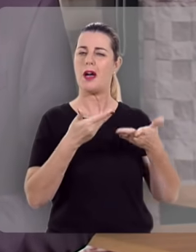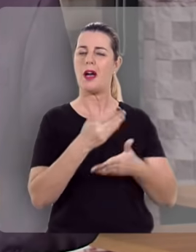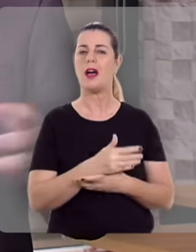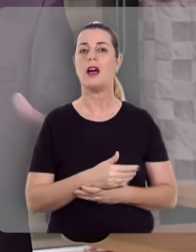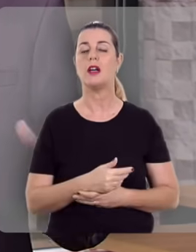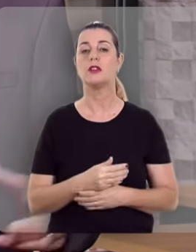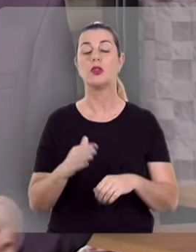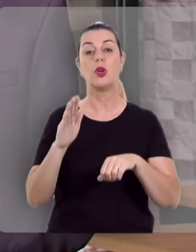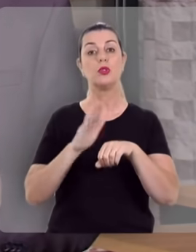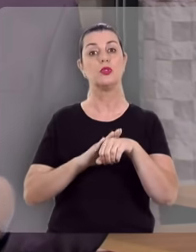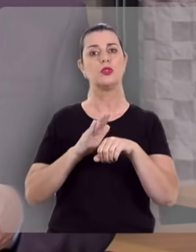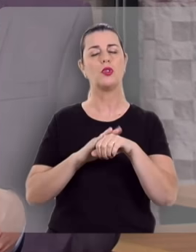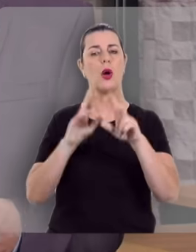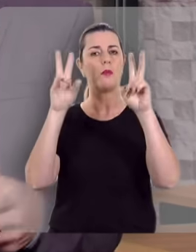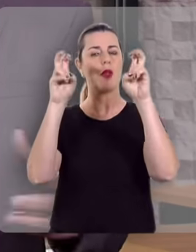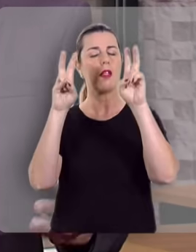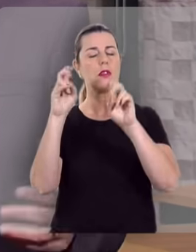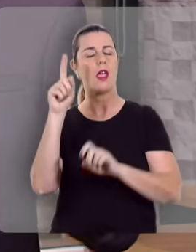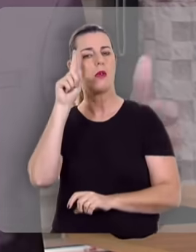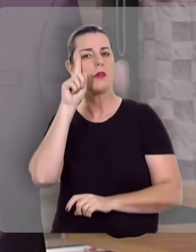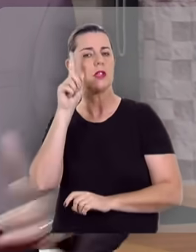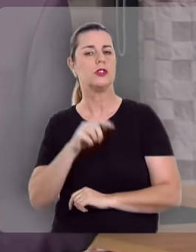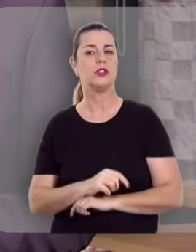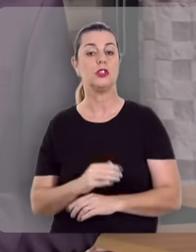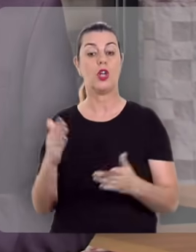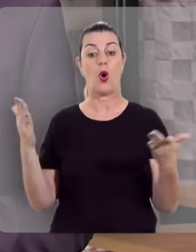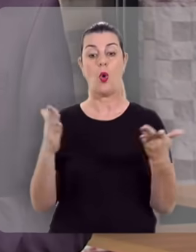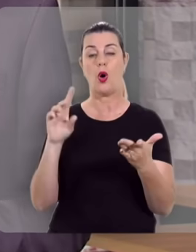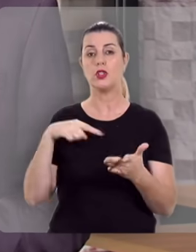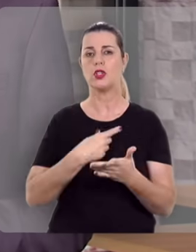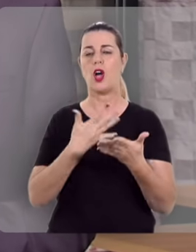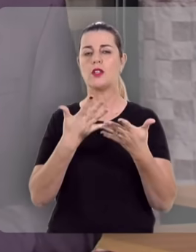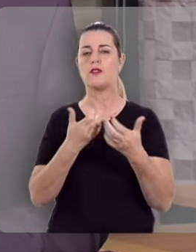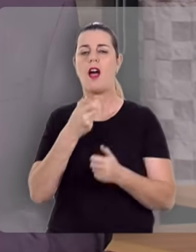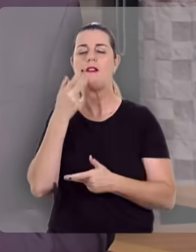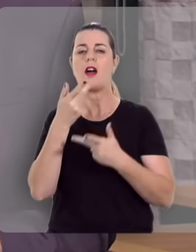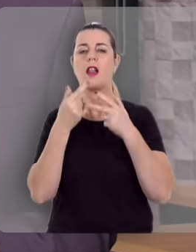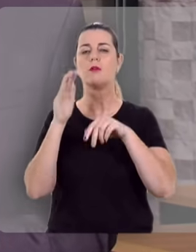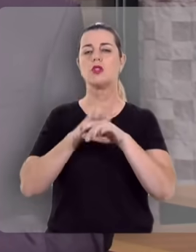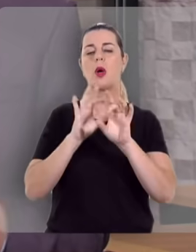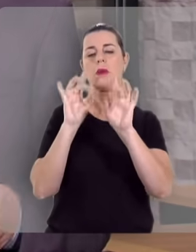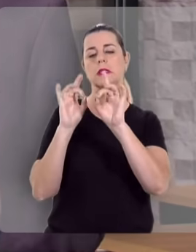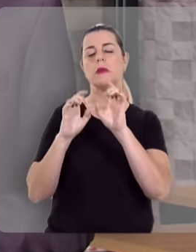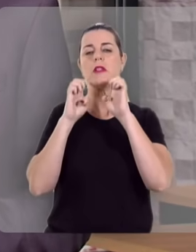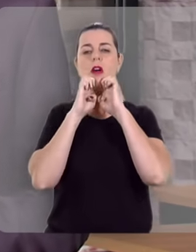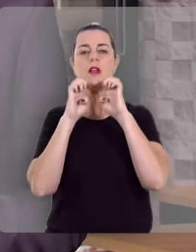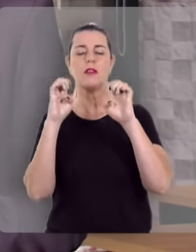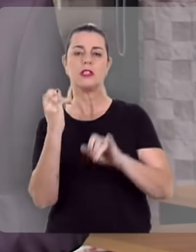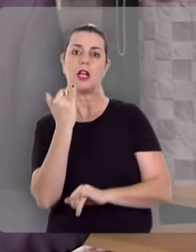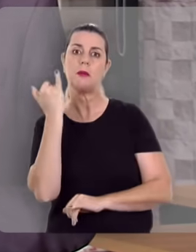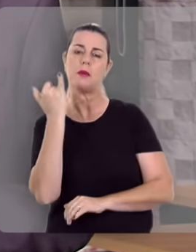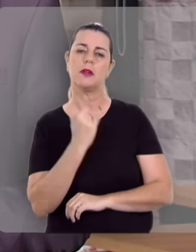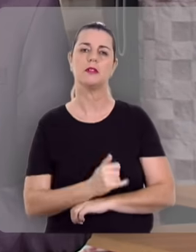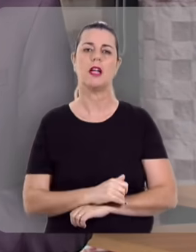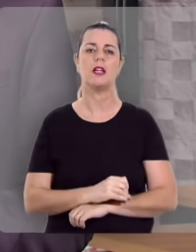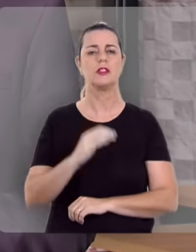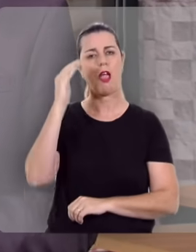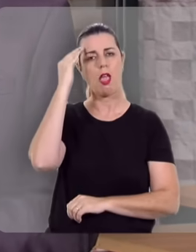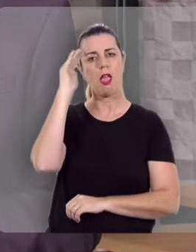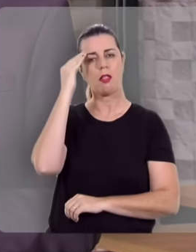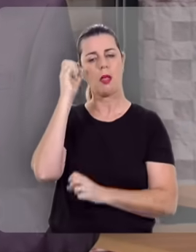roça e sobre a temática do dia hoje nós falamos sobre a singularidade do Evangelho a compreensão